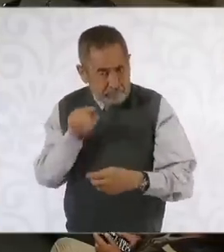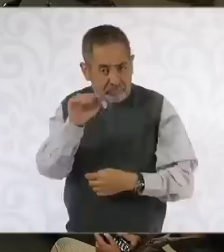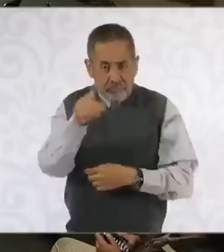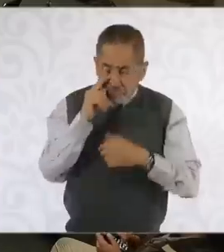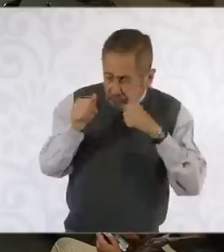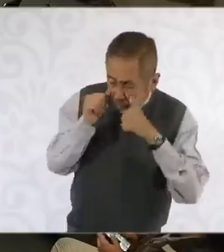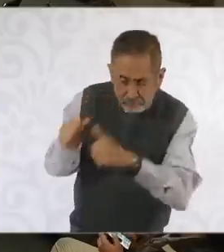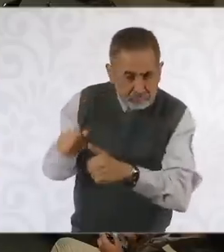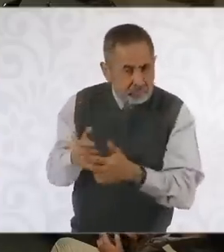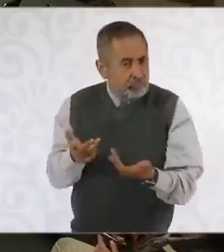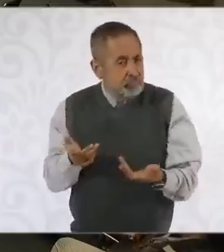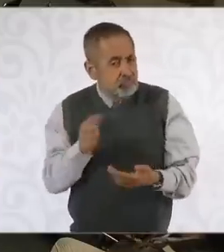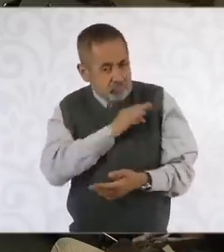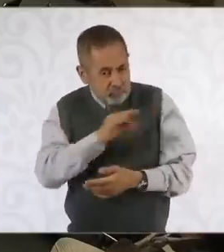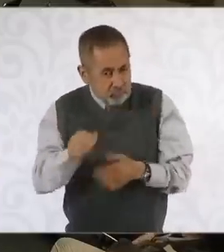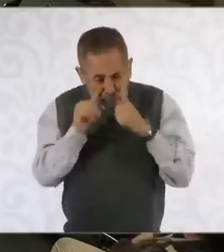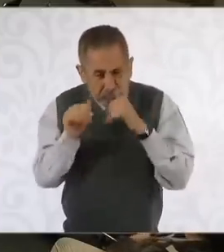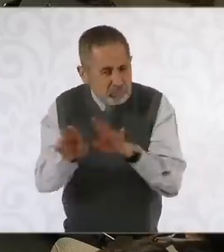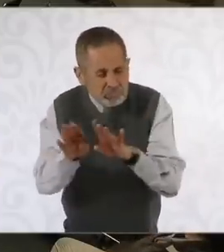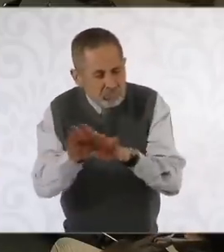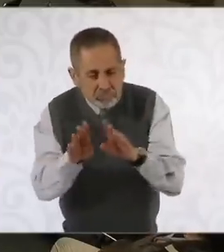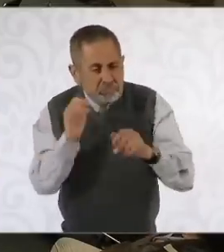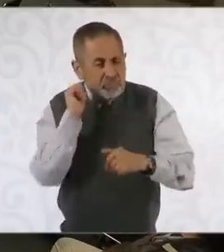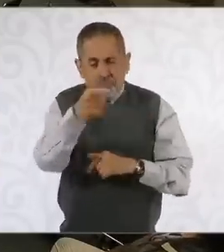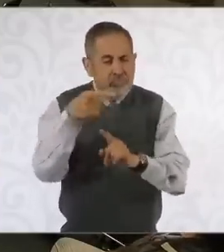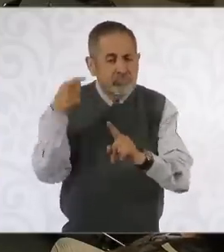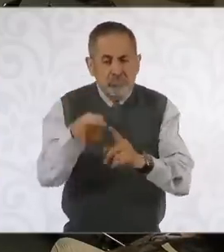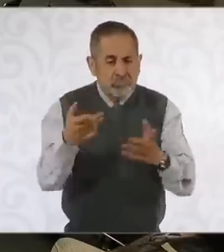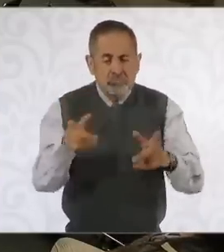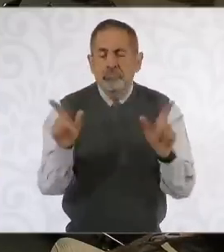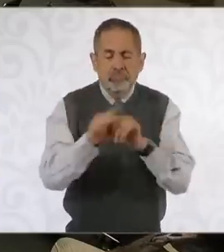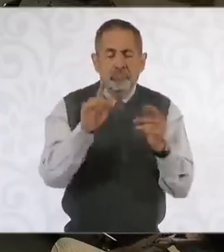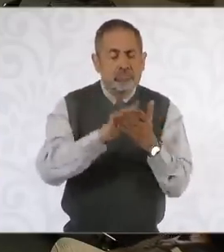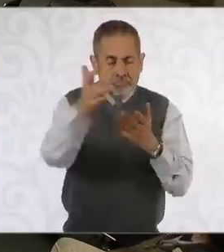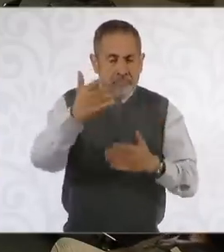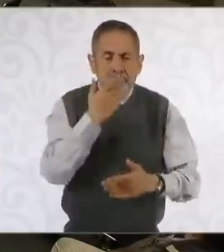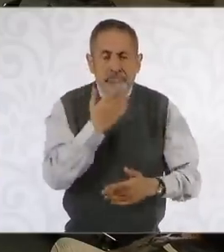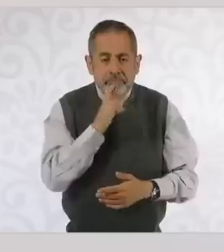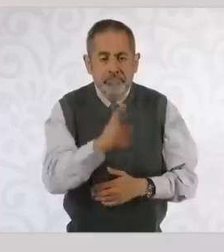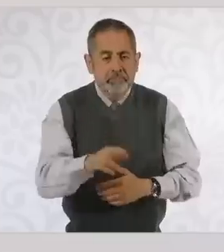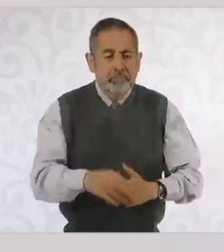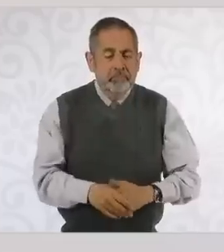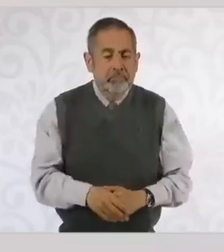y se pudieran atender estos casos presidente en concreto Gracias Le agradezco La idea es